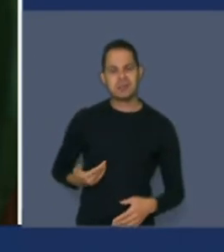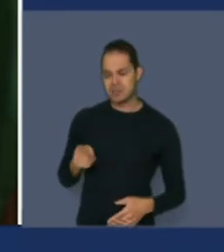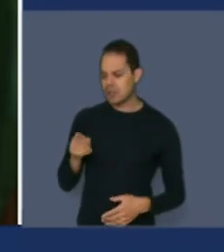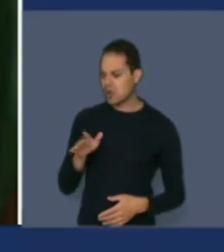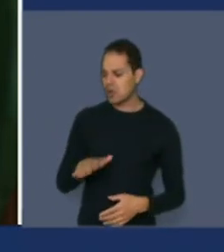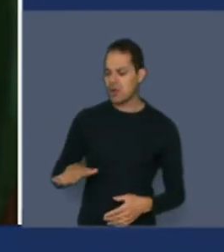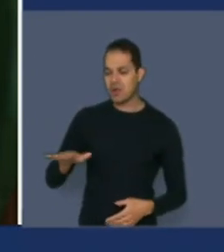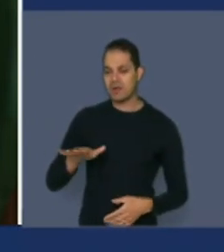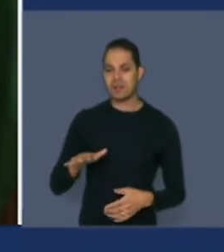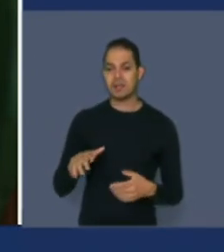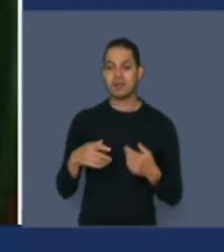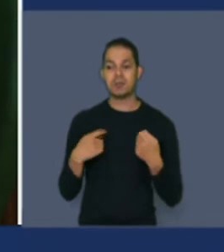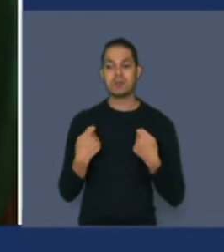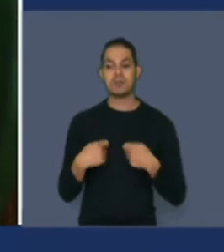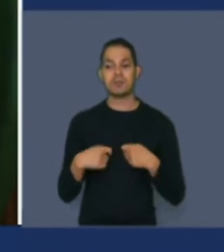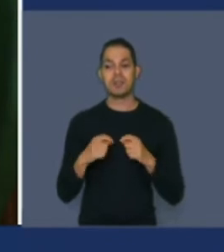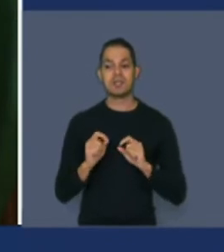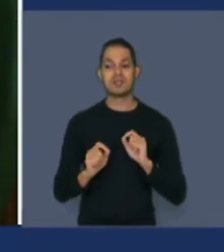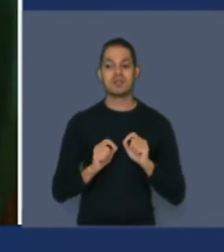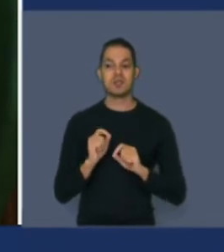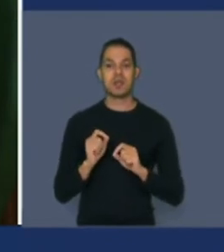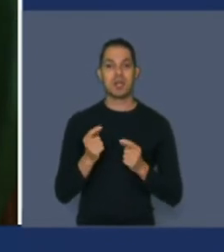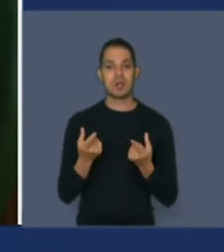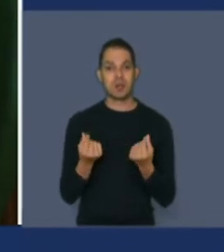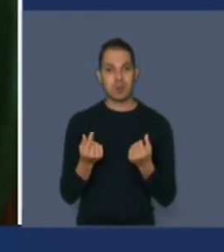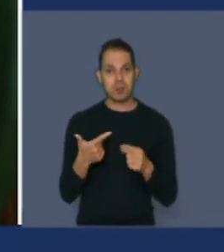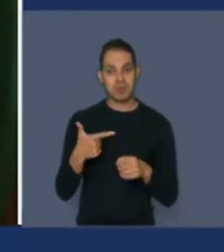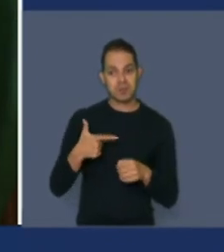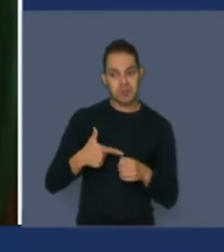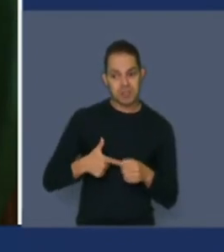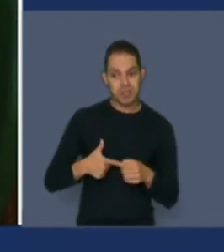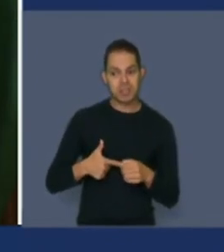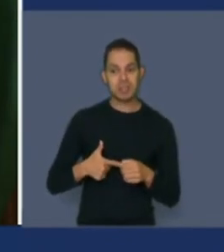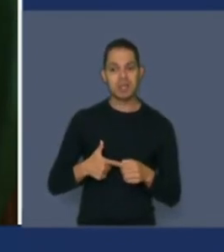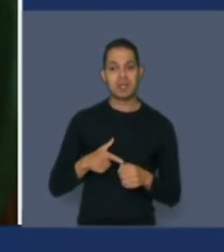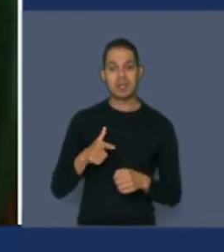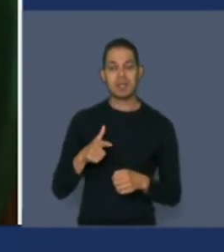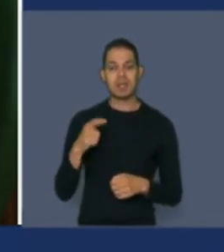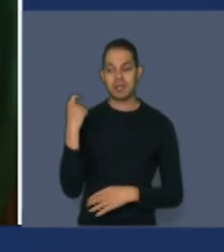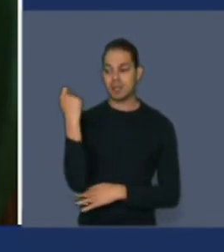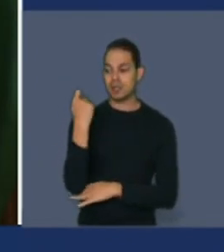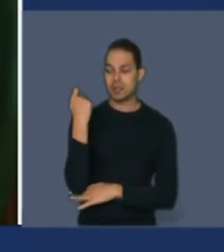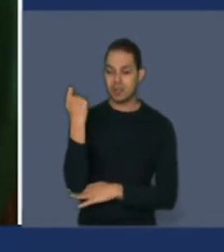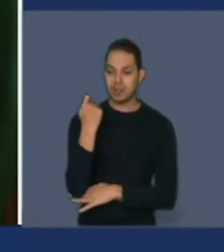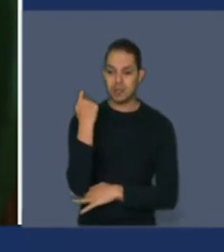ESSE GOVERNO DEVERIA PARAR DO PREÇO DA GASOLINA, QUE LÁ NO RIO GRANDE DO SUL ESTÁ DE SEIS A SETE REAIS O LITRO E